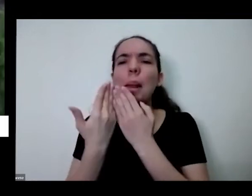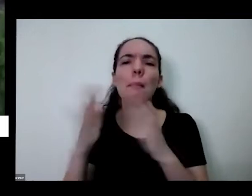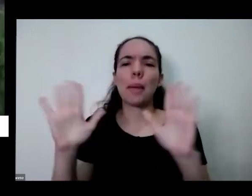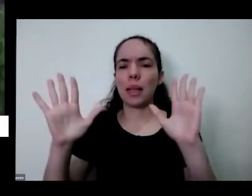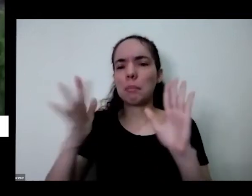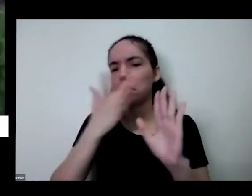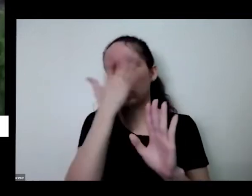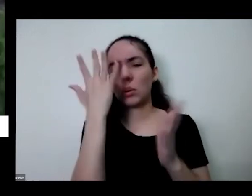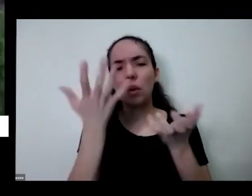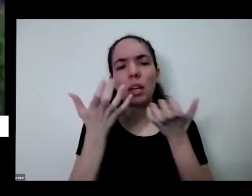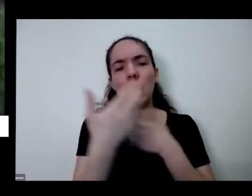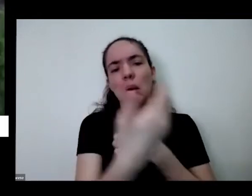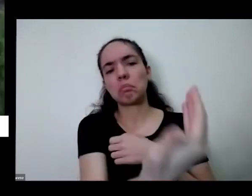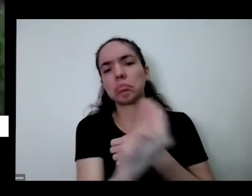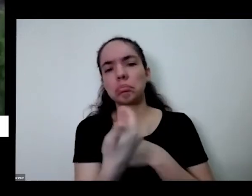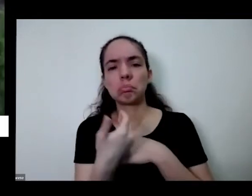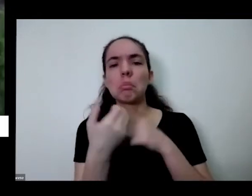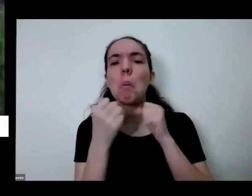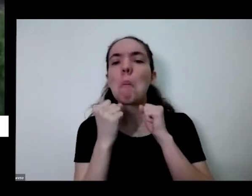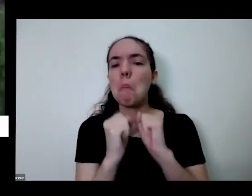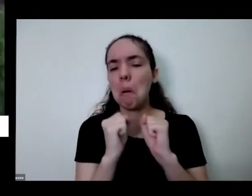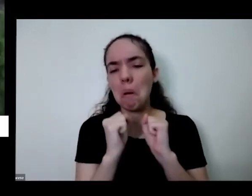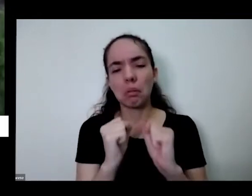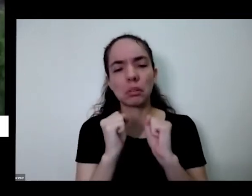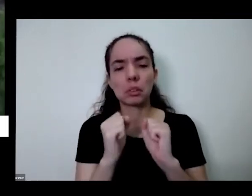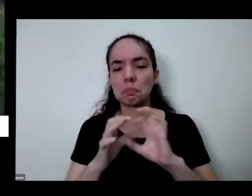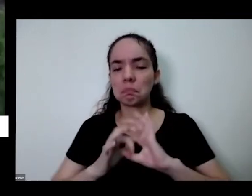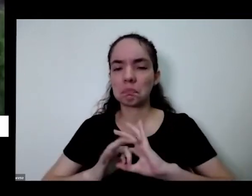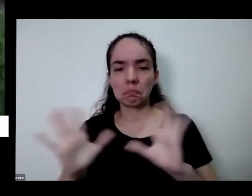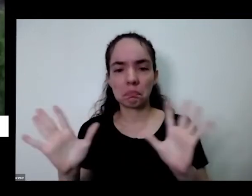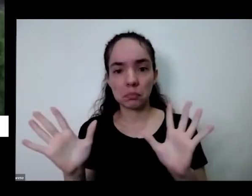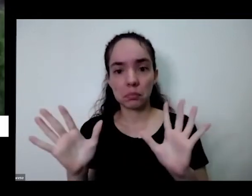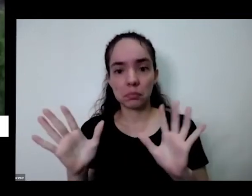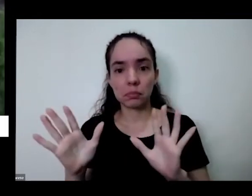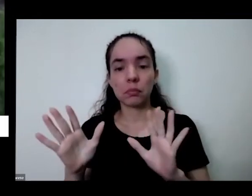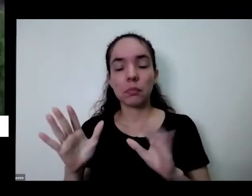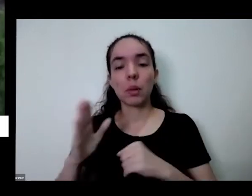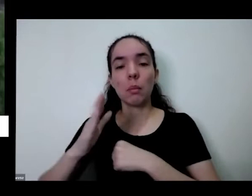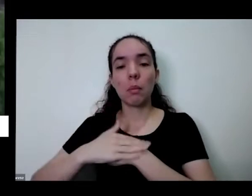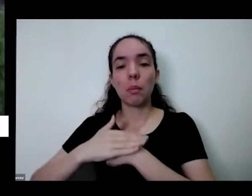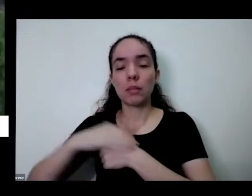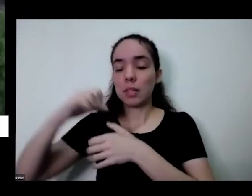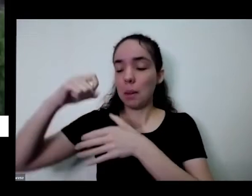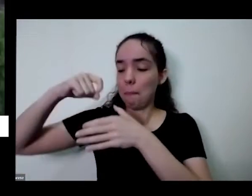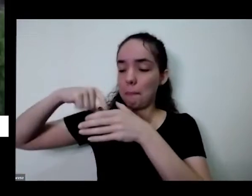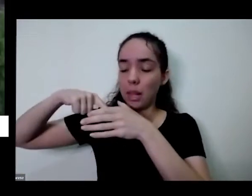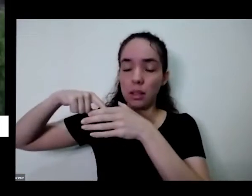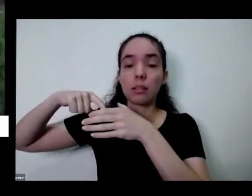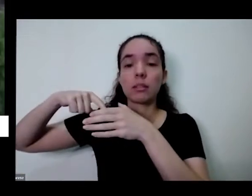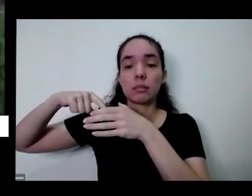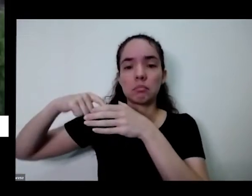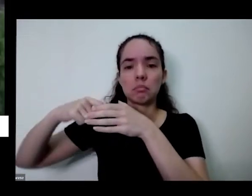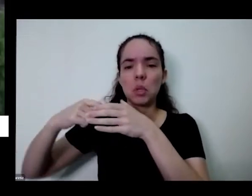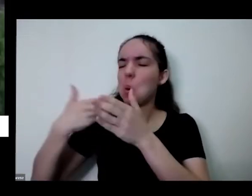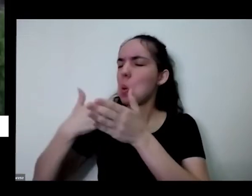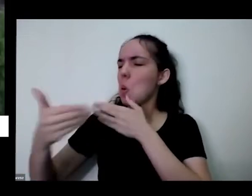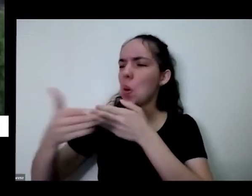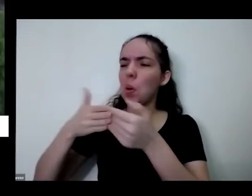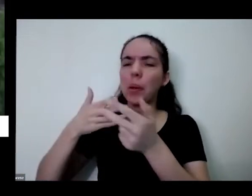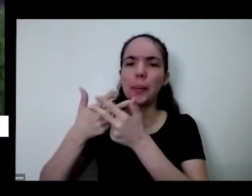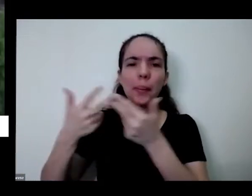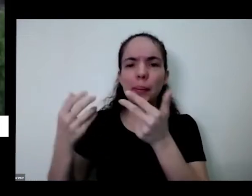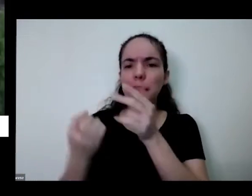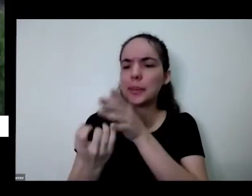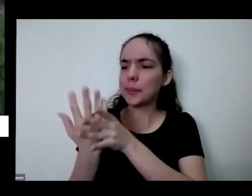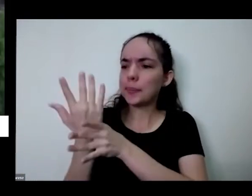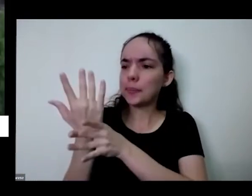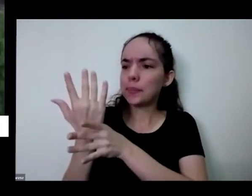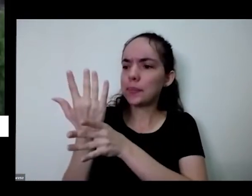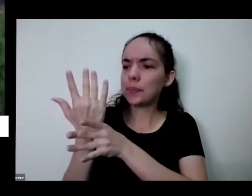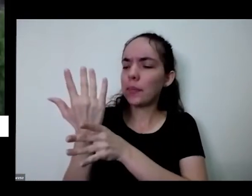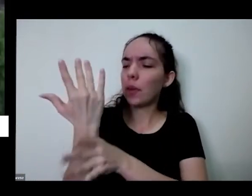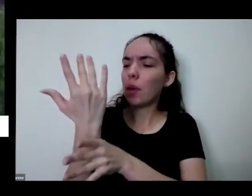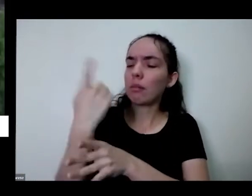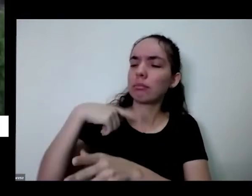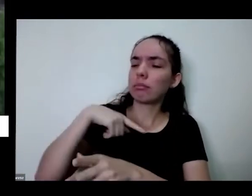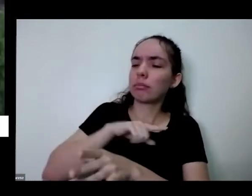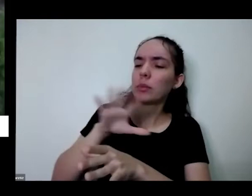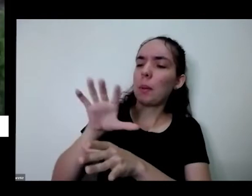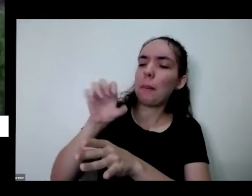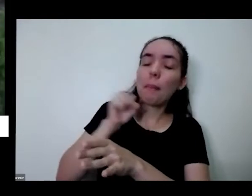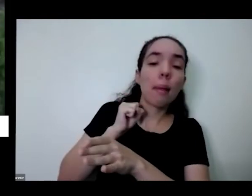mas quando a gente planta uma qualquer coisa que a gente colhe isso e come isso é muito é muito